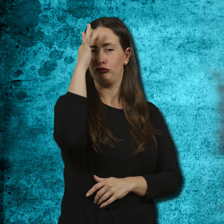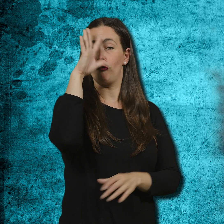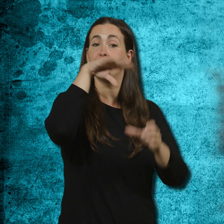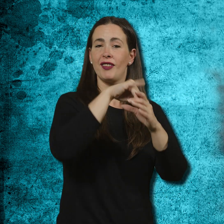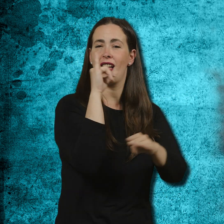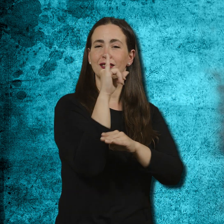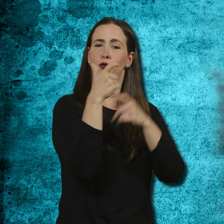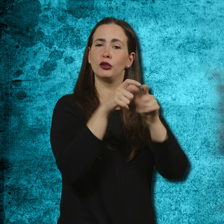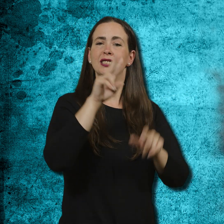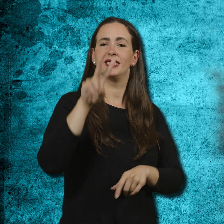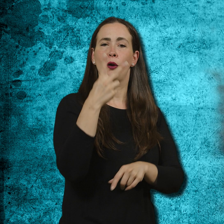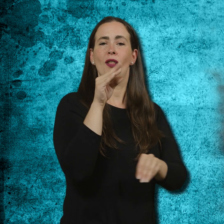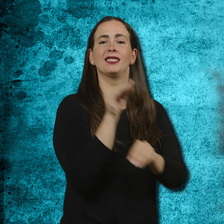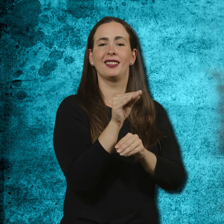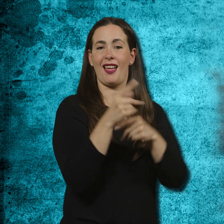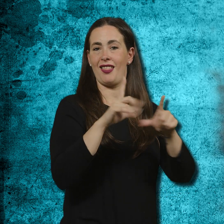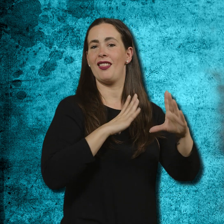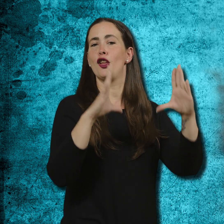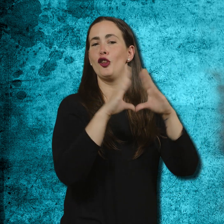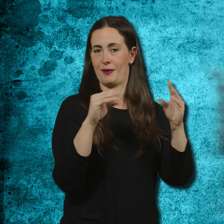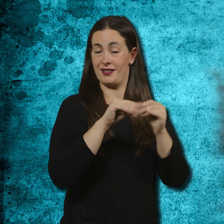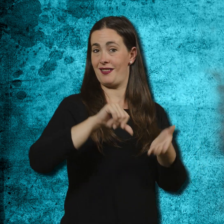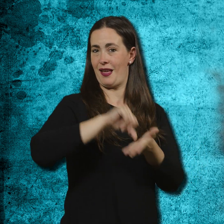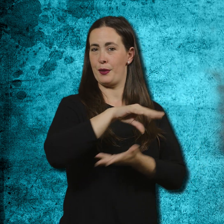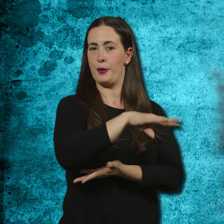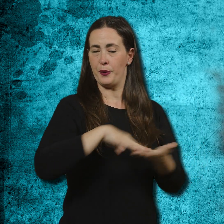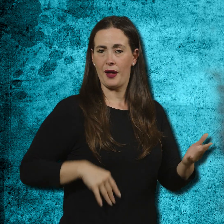en l'Institut de Segon Ensenyament de la Universitat de la mateixa ciutat.